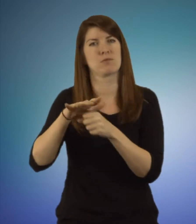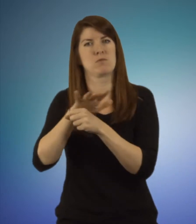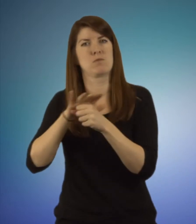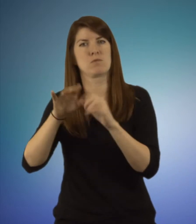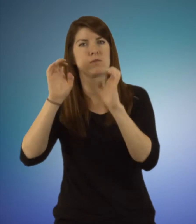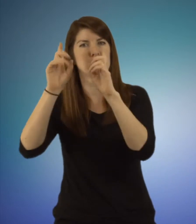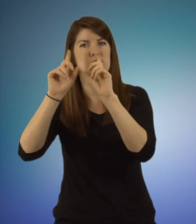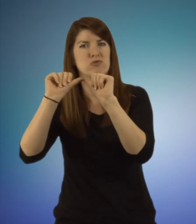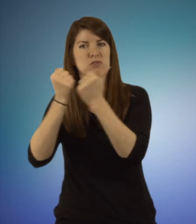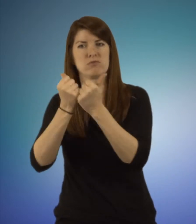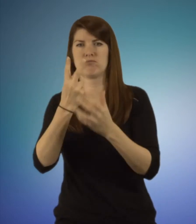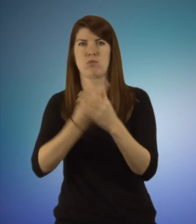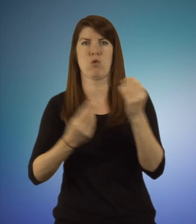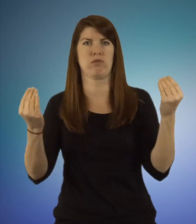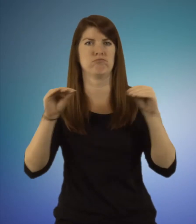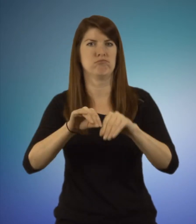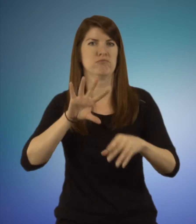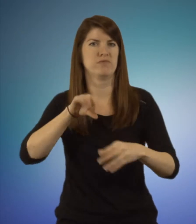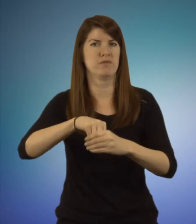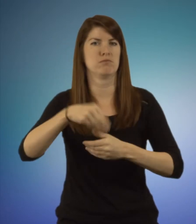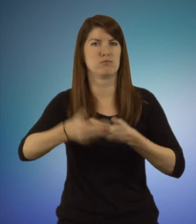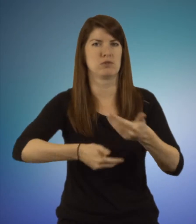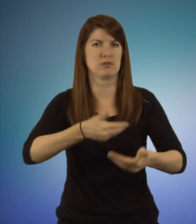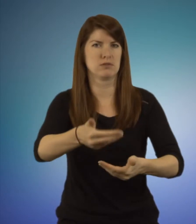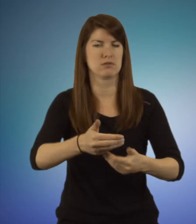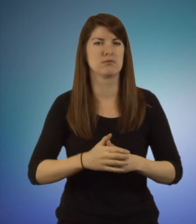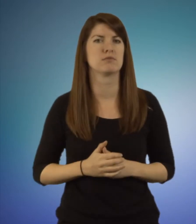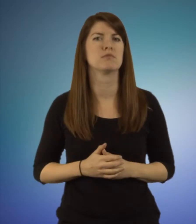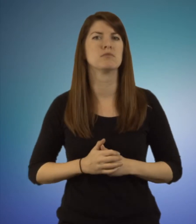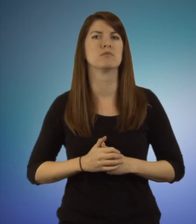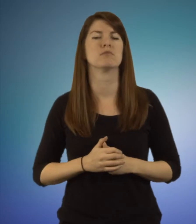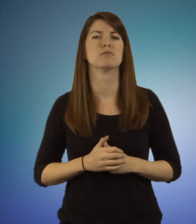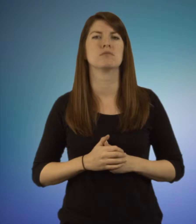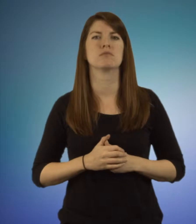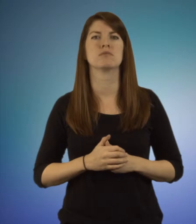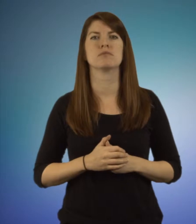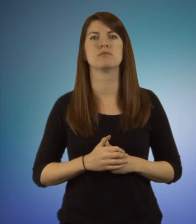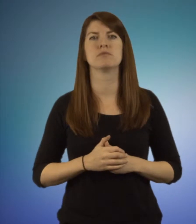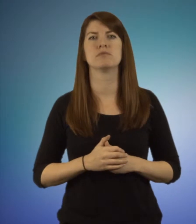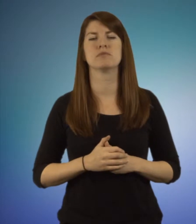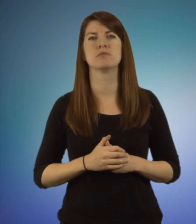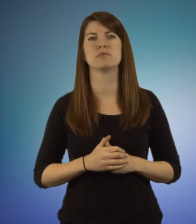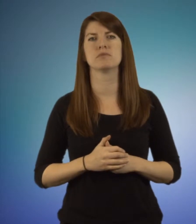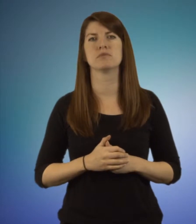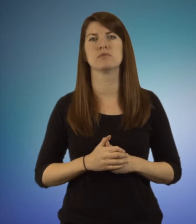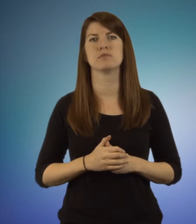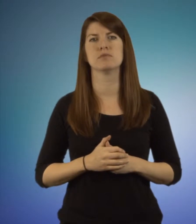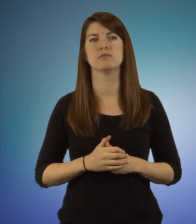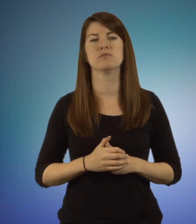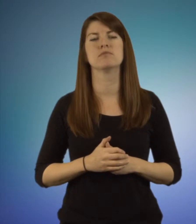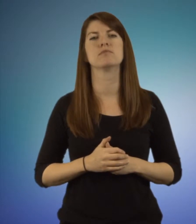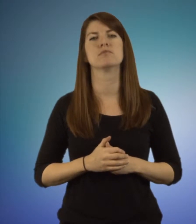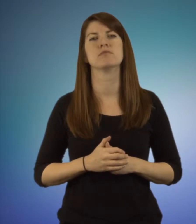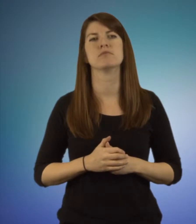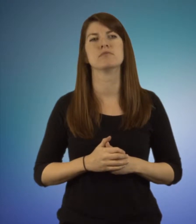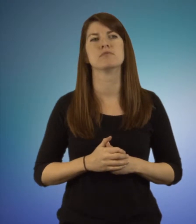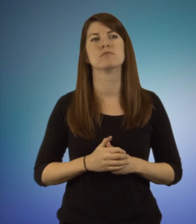Una vez más, su coordinador de servicios es una parte importante de este proceso.